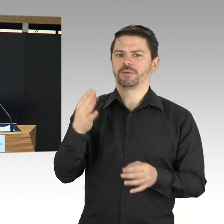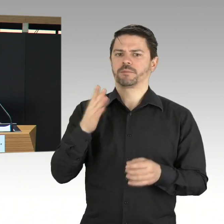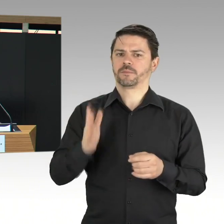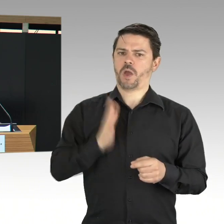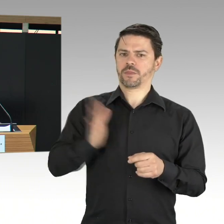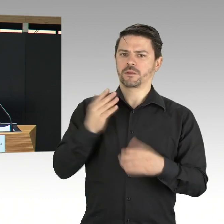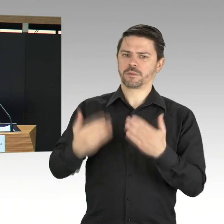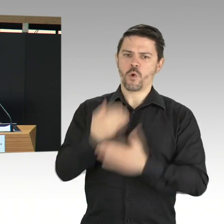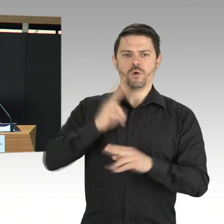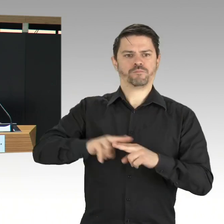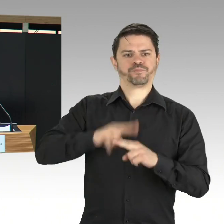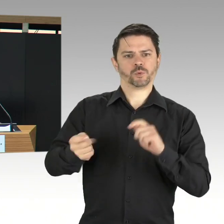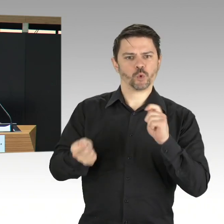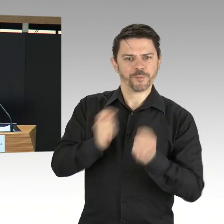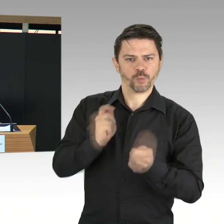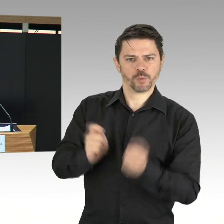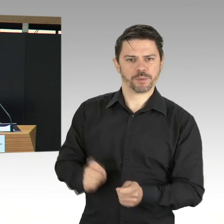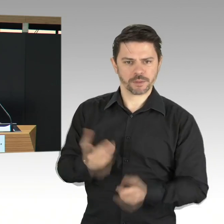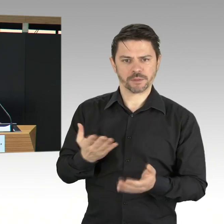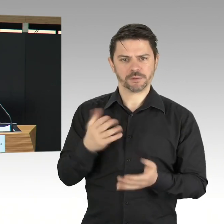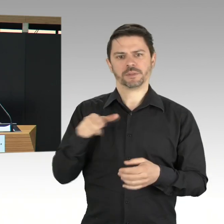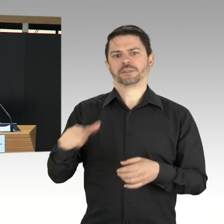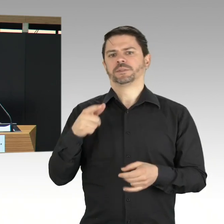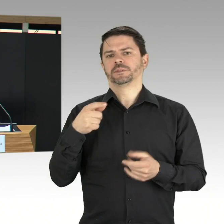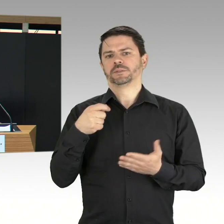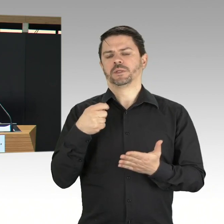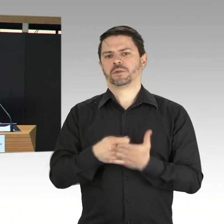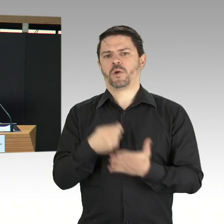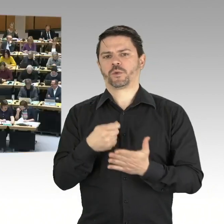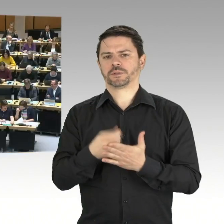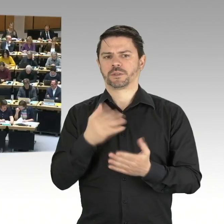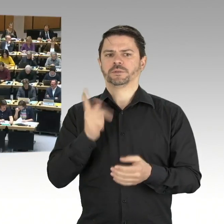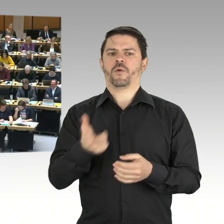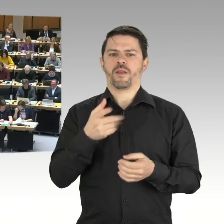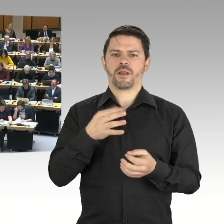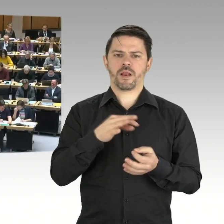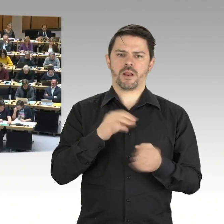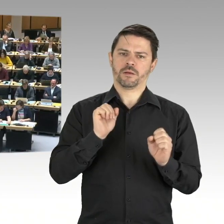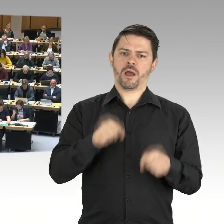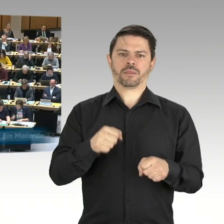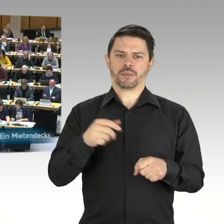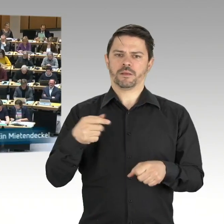Der Markt regelt eben nicht alles. Vielleicht sollten Sie sich mal in Ruhe